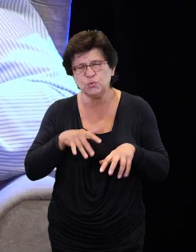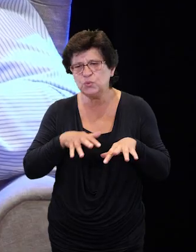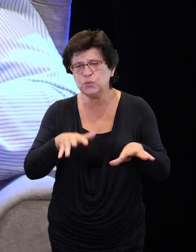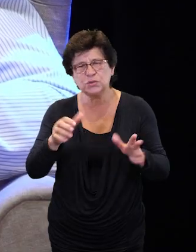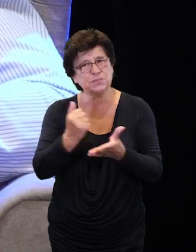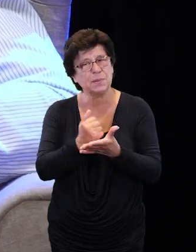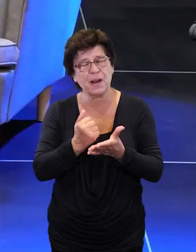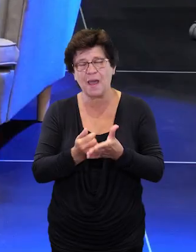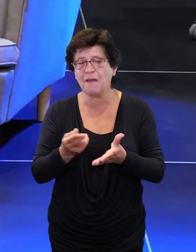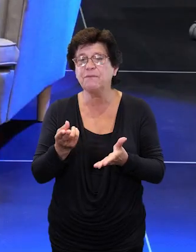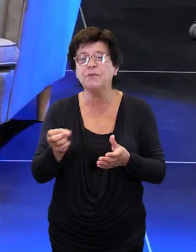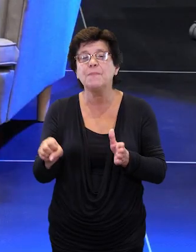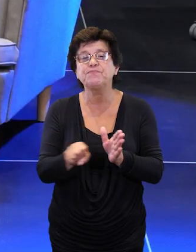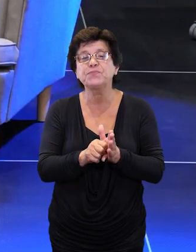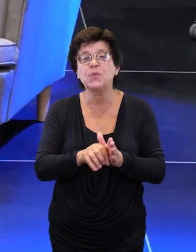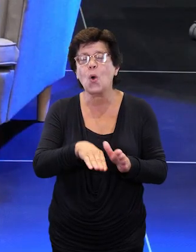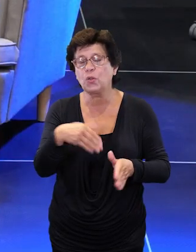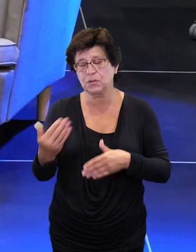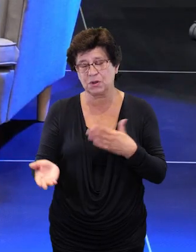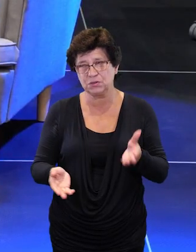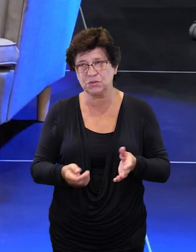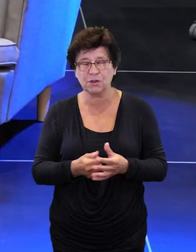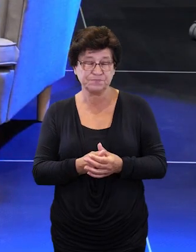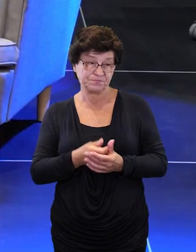A właśnie, à propos tych odkryć, pracuje pan też